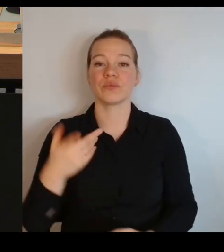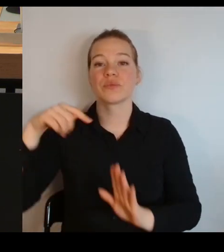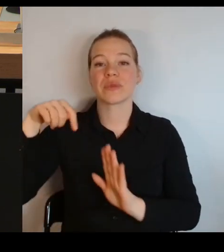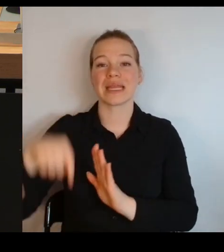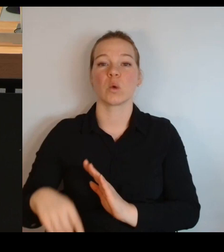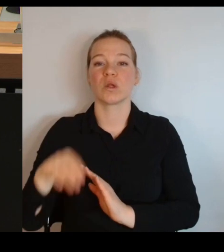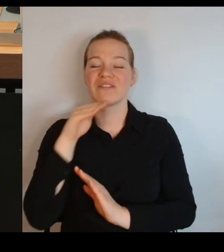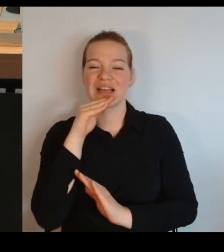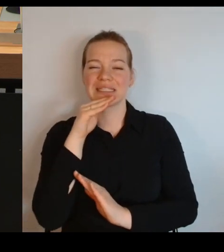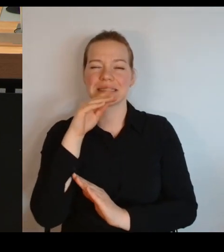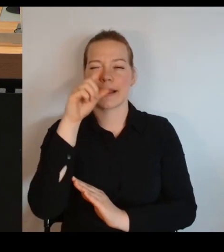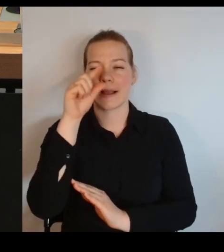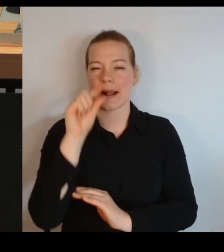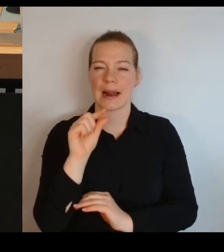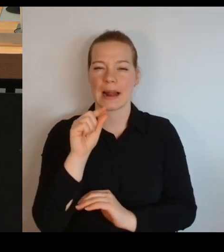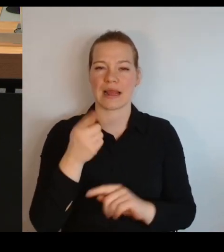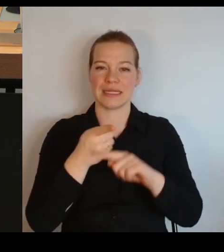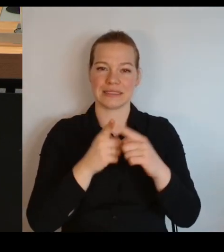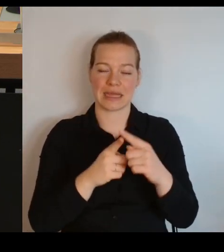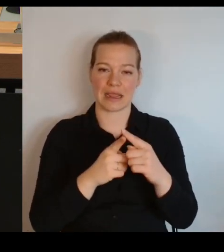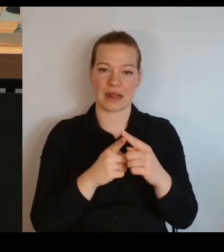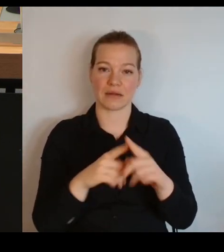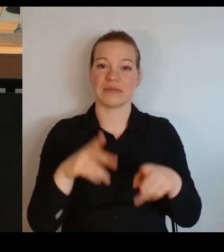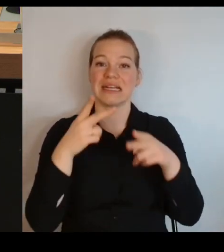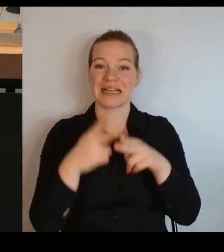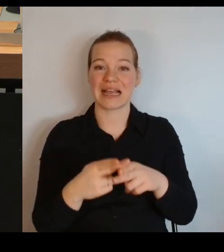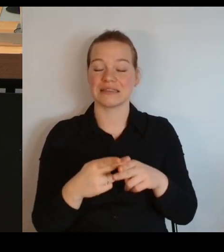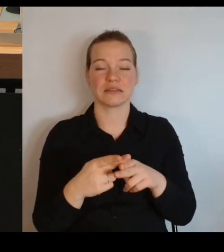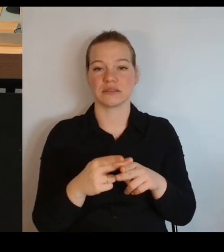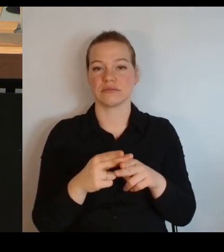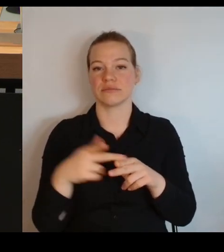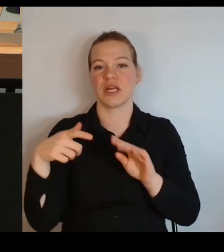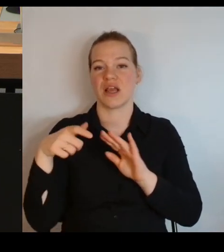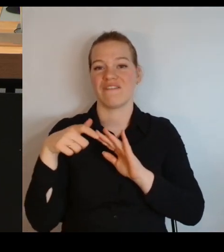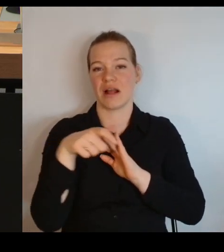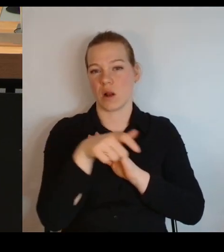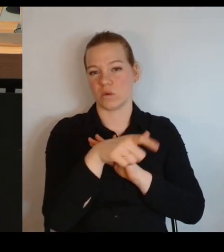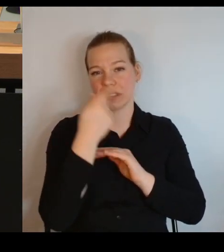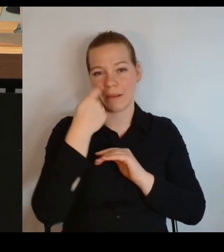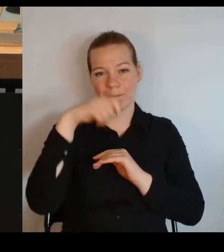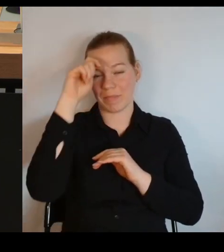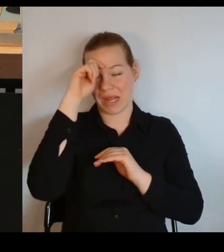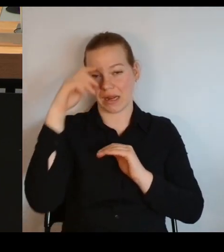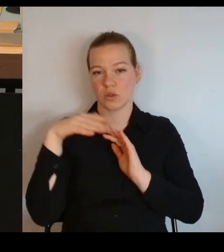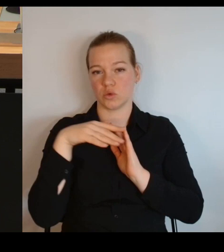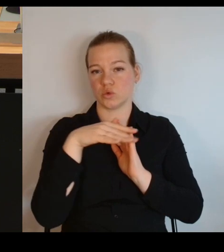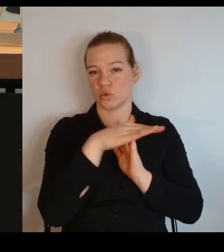Das wollen wir jetzt ändern. Wir wollen, dass künftig möglichst das gesamte gereinigte Wasser